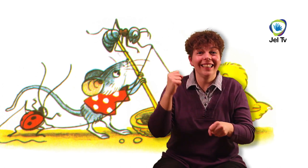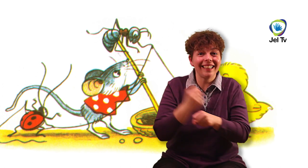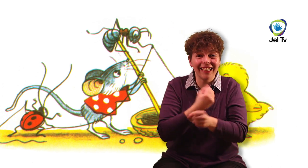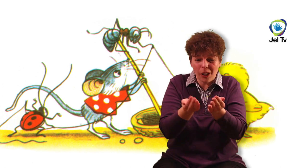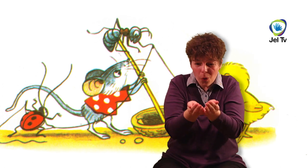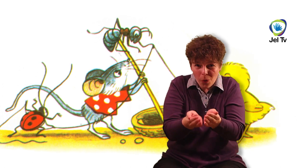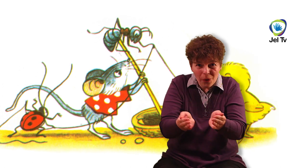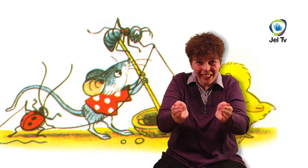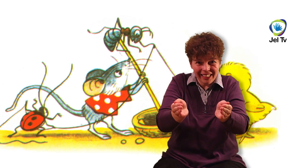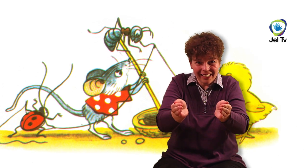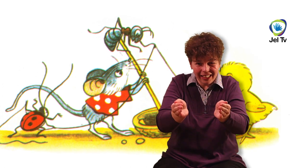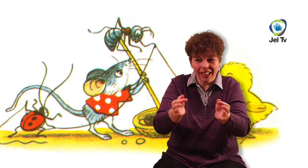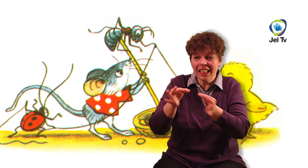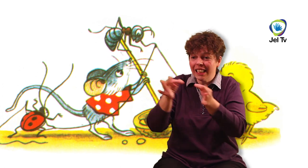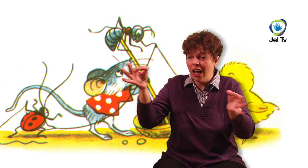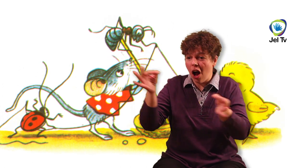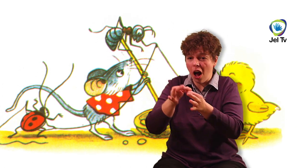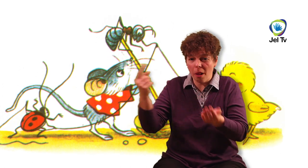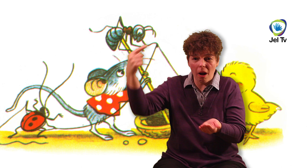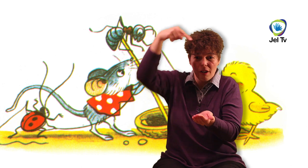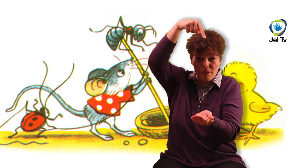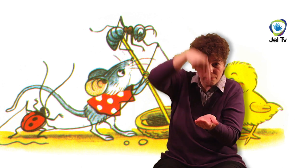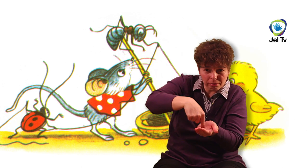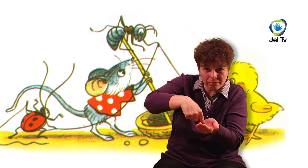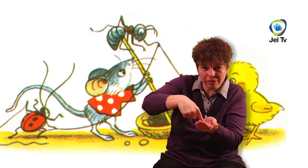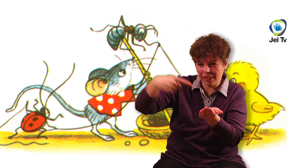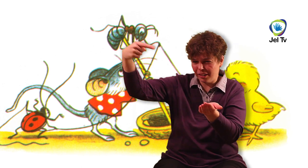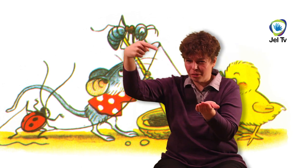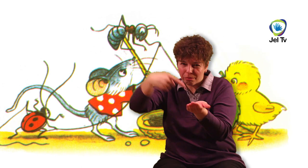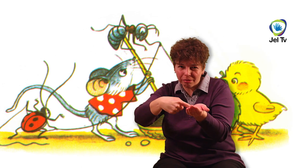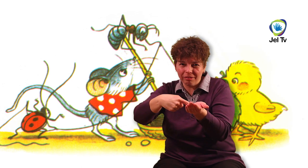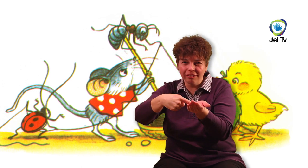a szalmaszálat bedöfték a díóhéjba,